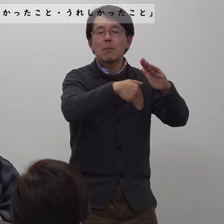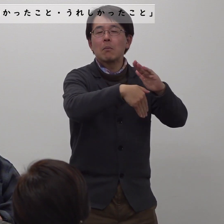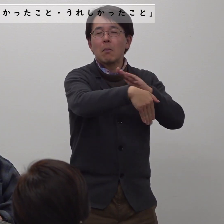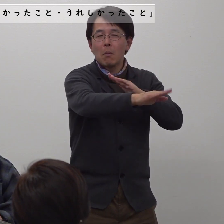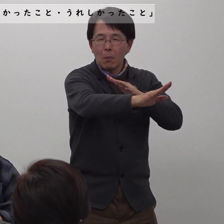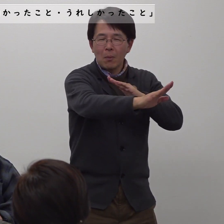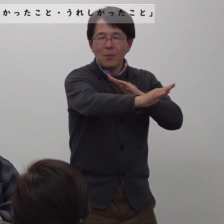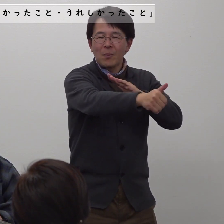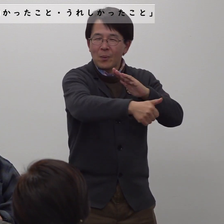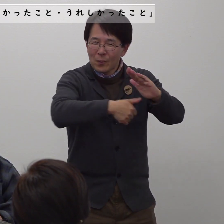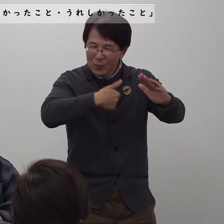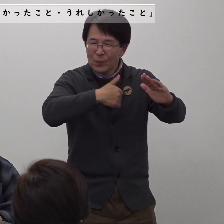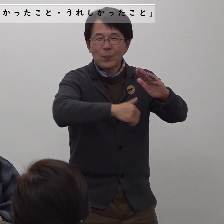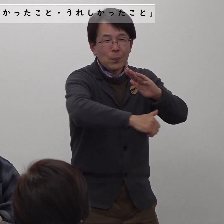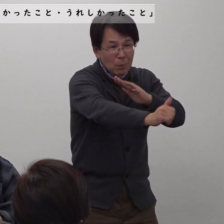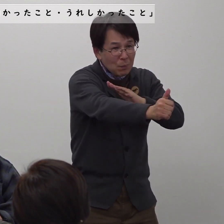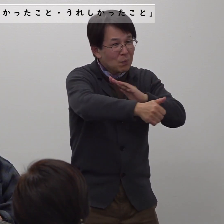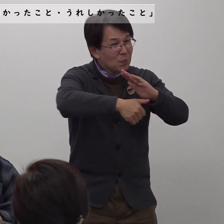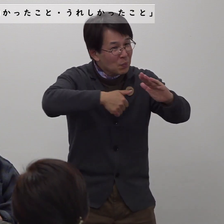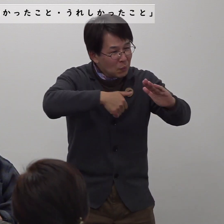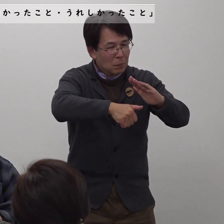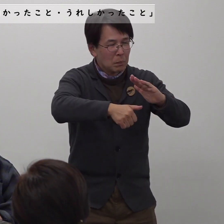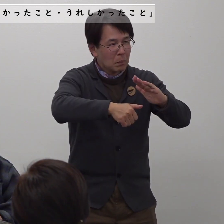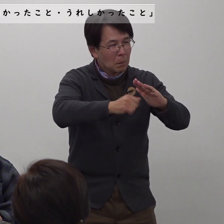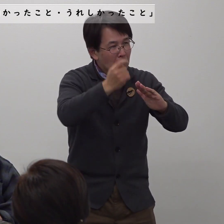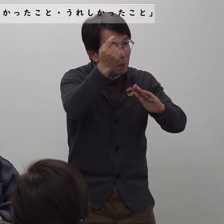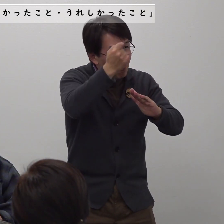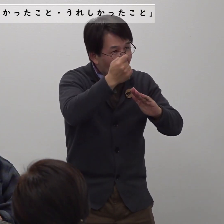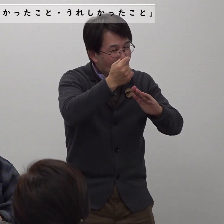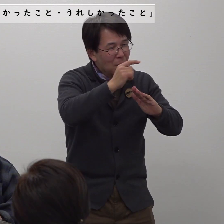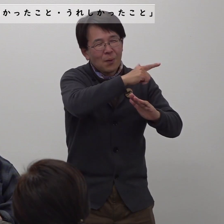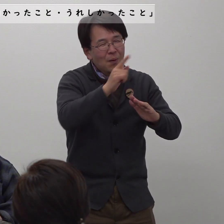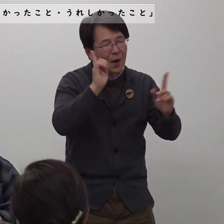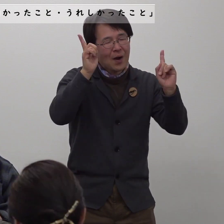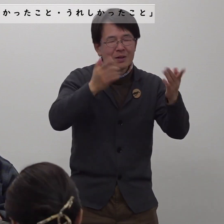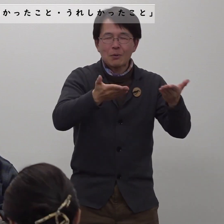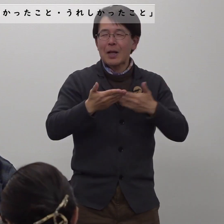こんなちょっとしたことなんですけどすごくありがたいと思いましたね